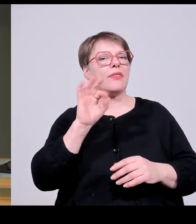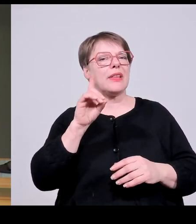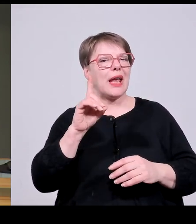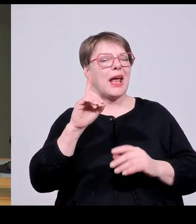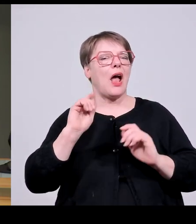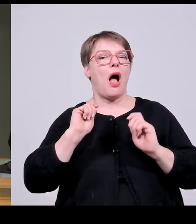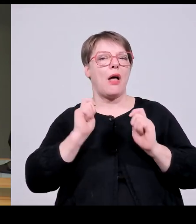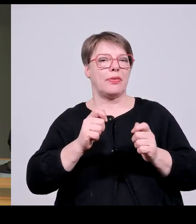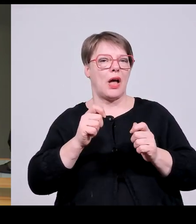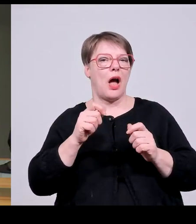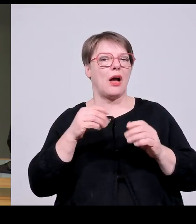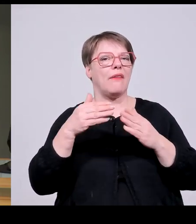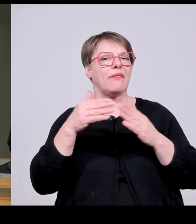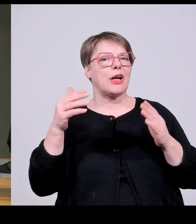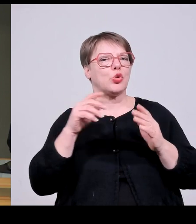Antrag der Fraktion der FDP Fraktion.